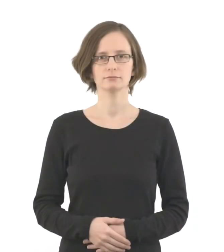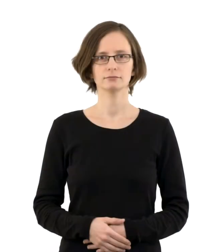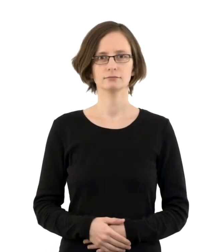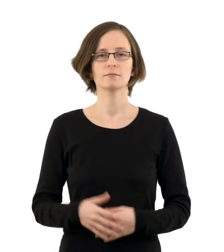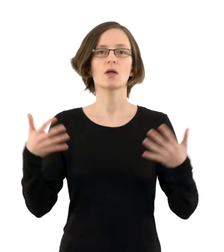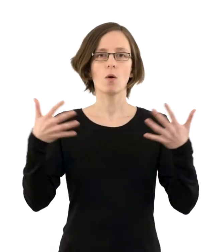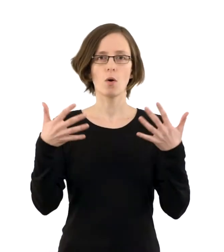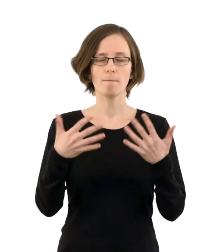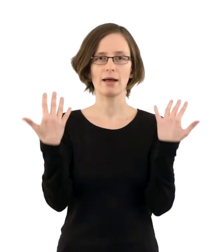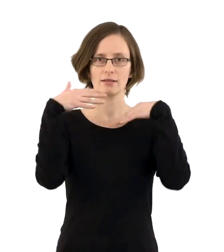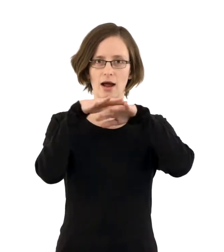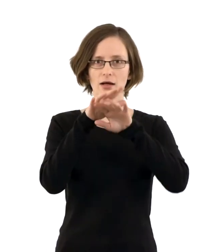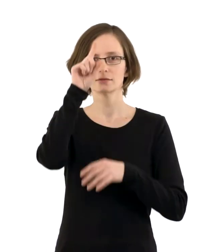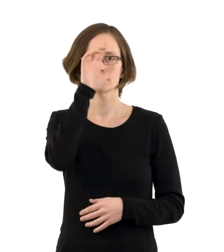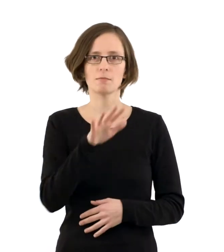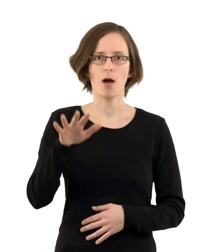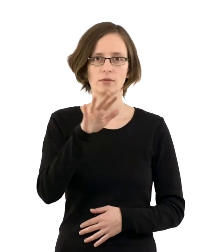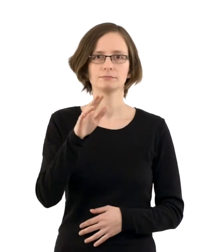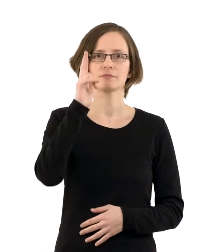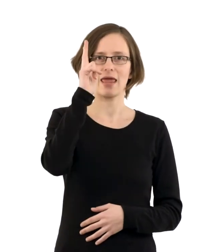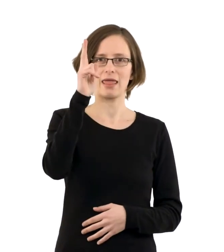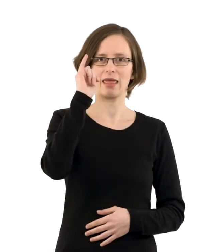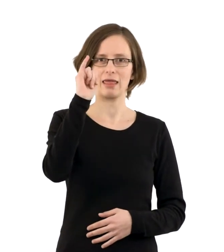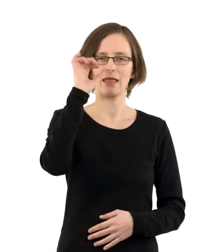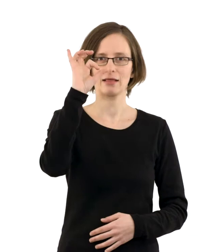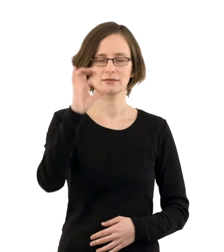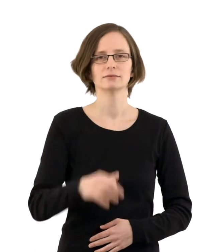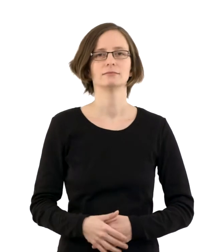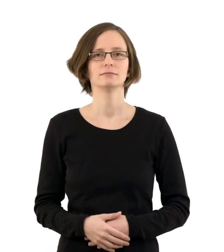Klub Integracji Społecznej (KIS)